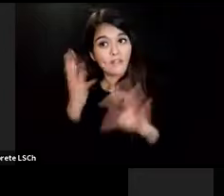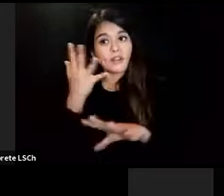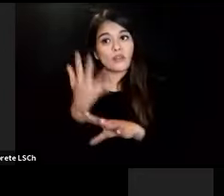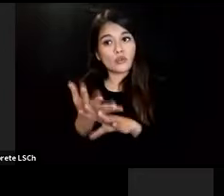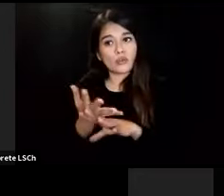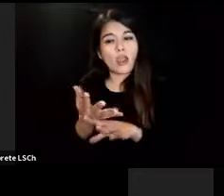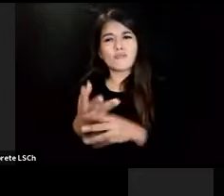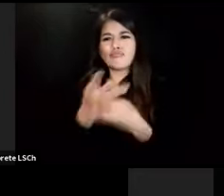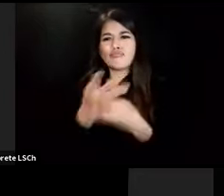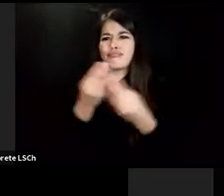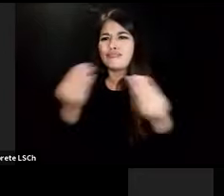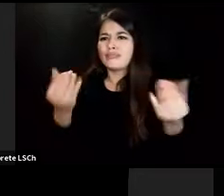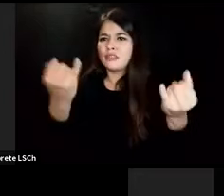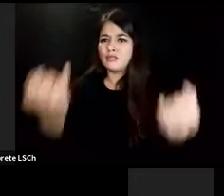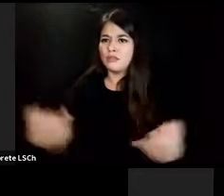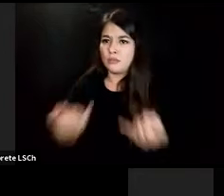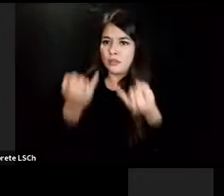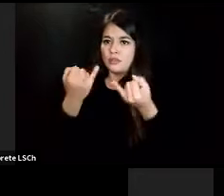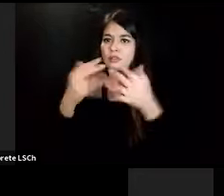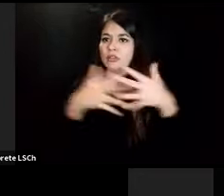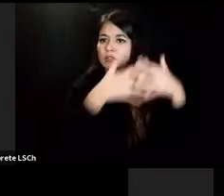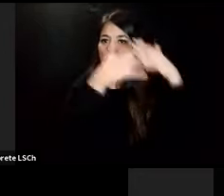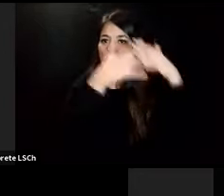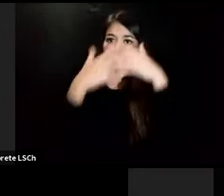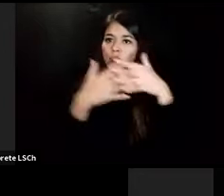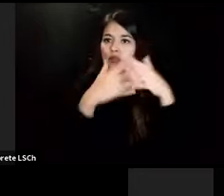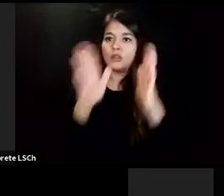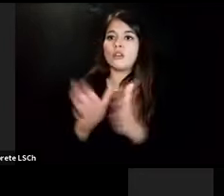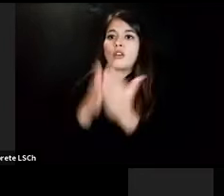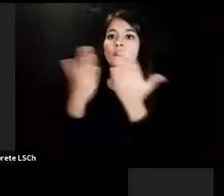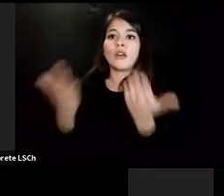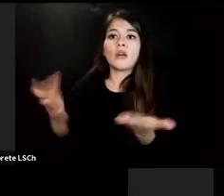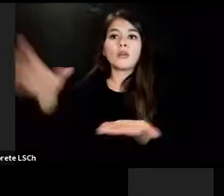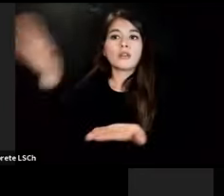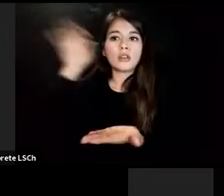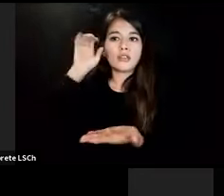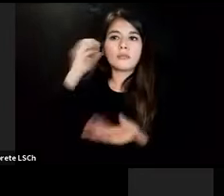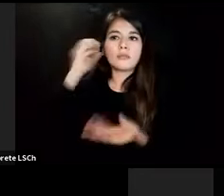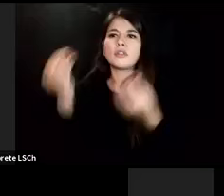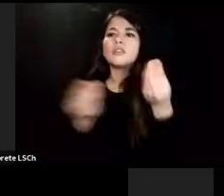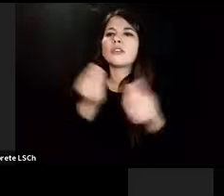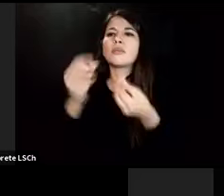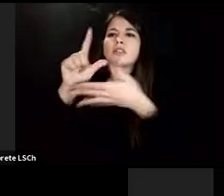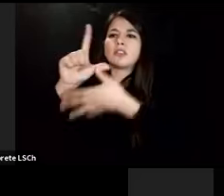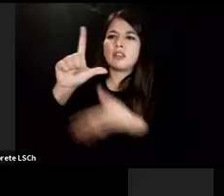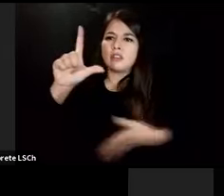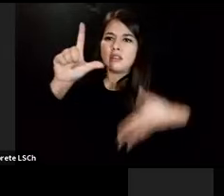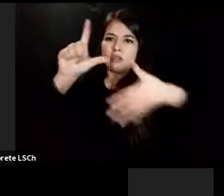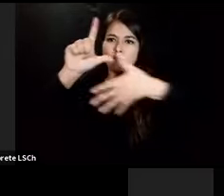es parte de la vida cotidiana, pero ¿qué pasa con latinoamérica?" ¿Que pasa con la literatura latinoamericana?